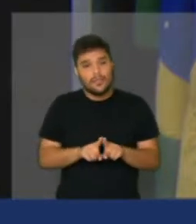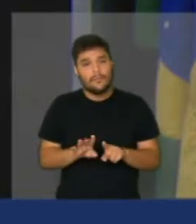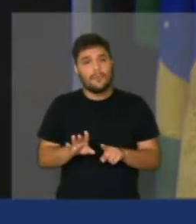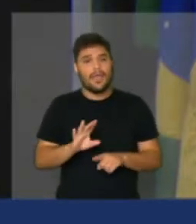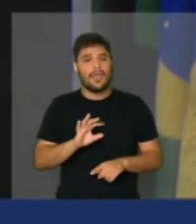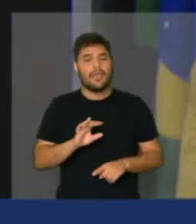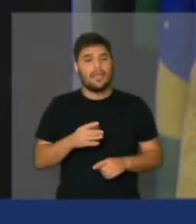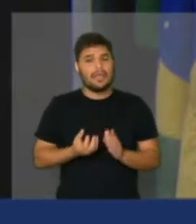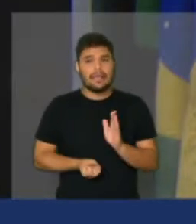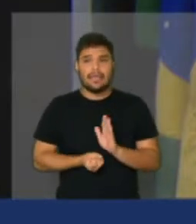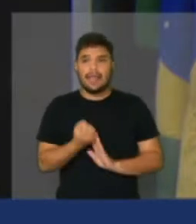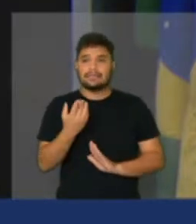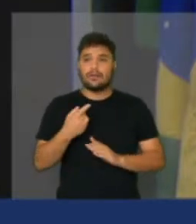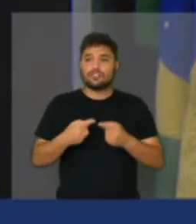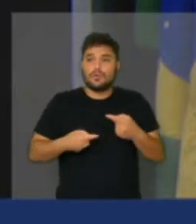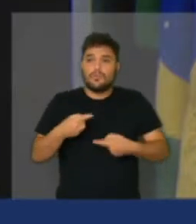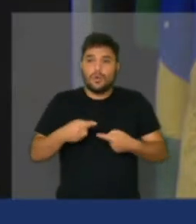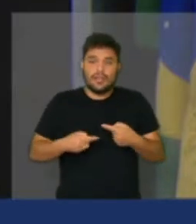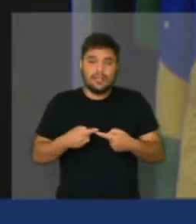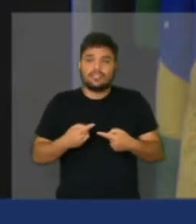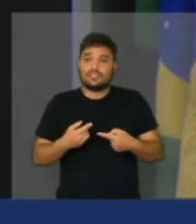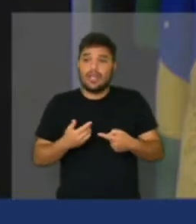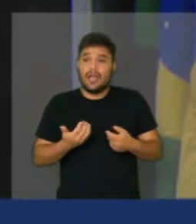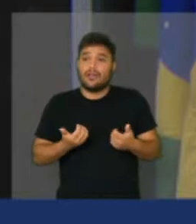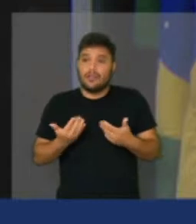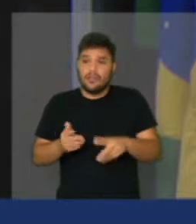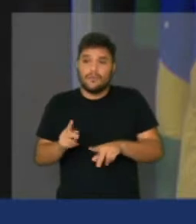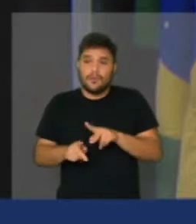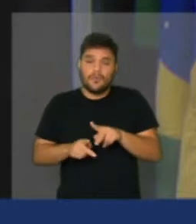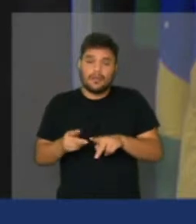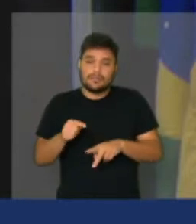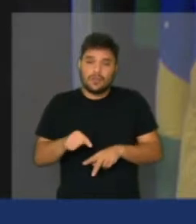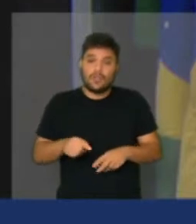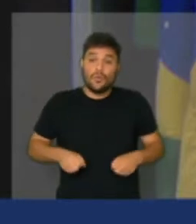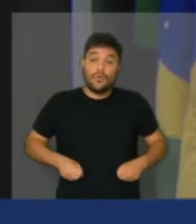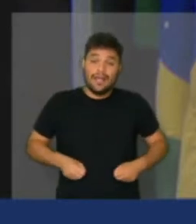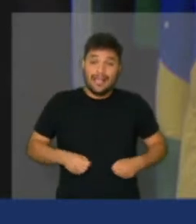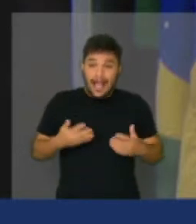POLÍTICAS PÚBLICAS EM QUE O CUSTO ARCADO... ARCADO PELOS